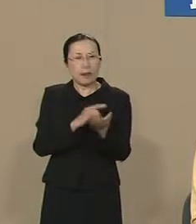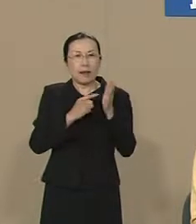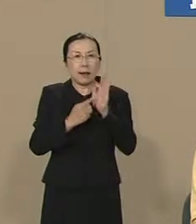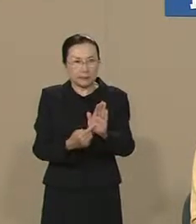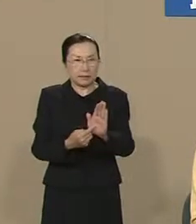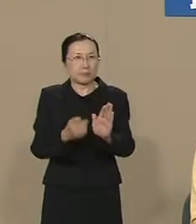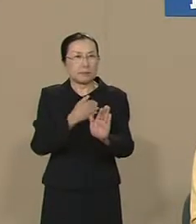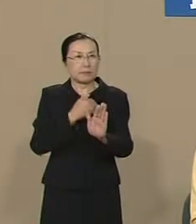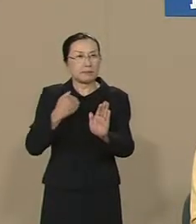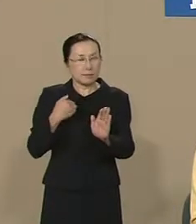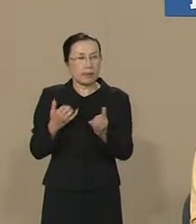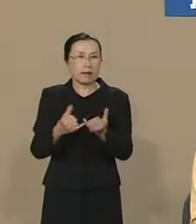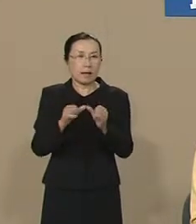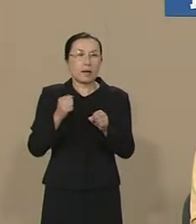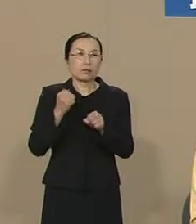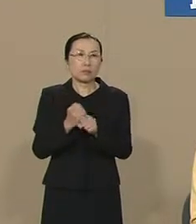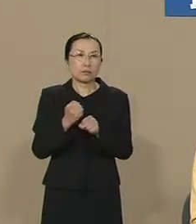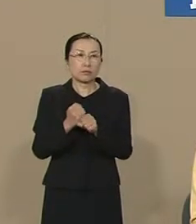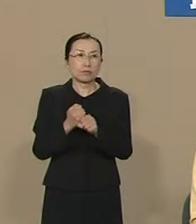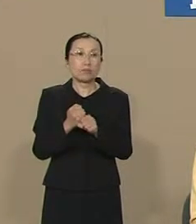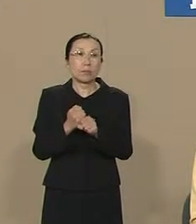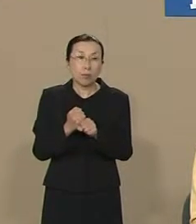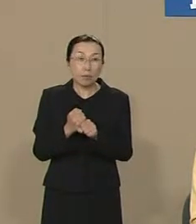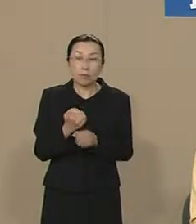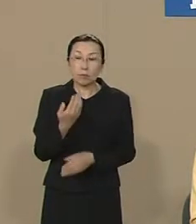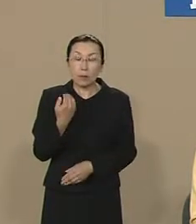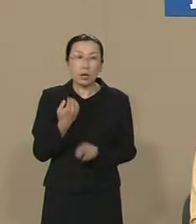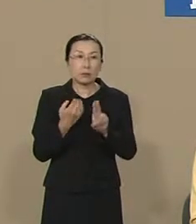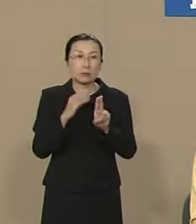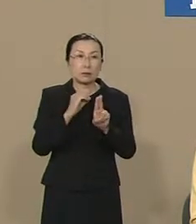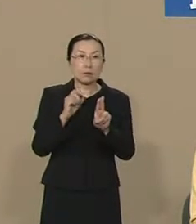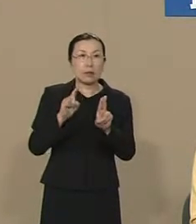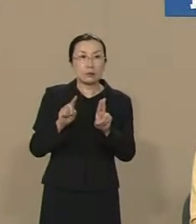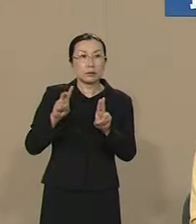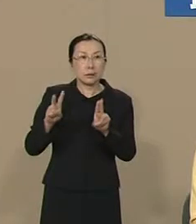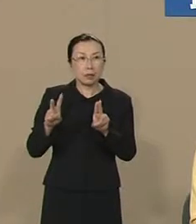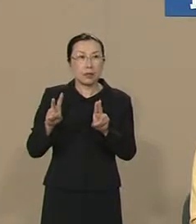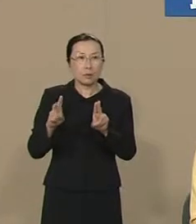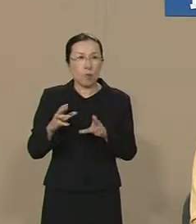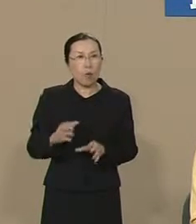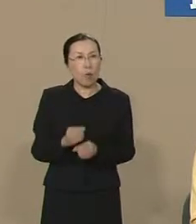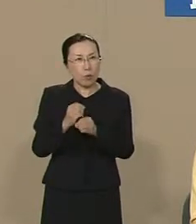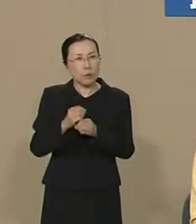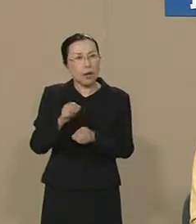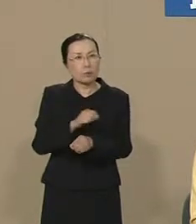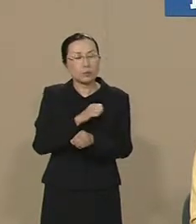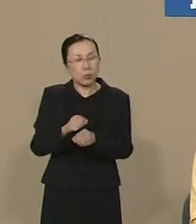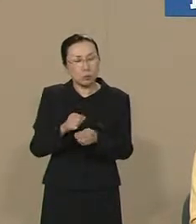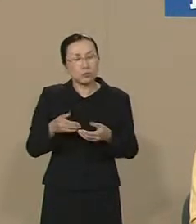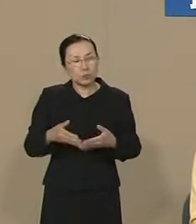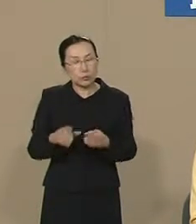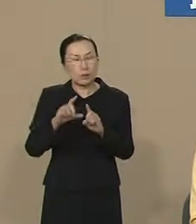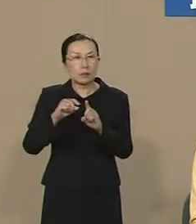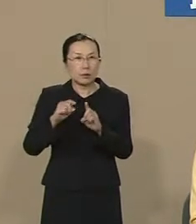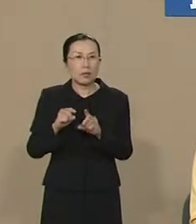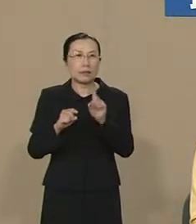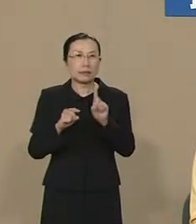確か､２０１２年の 合計特殊出生率が､ １.３９から１.４１に 上がりました｡